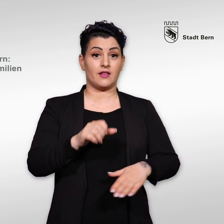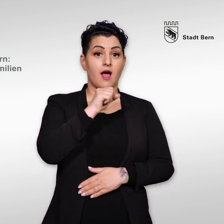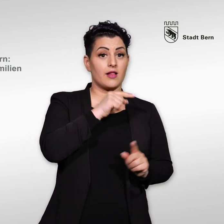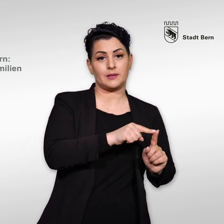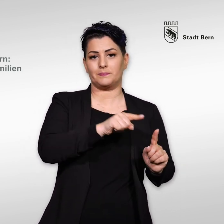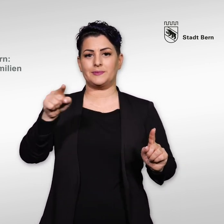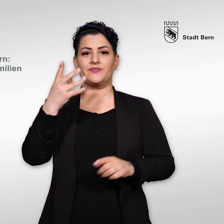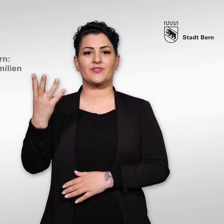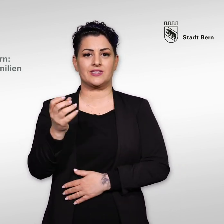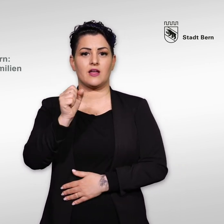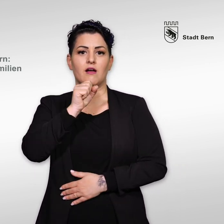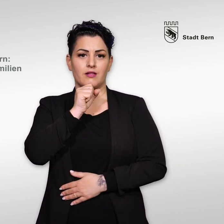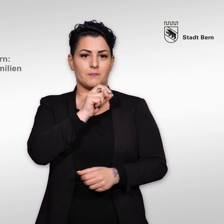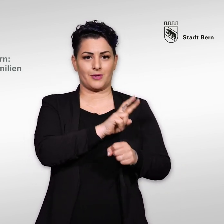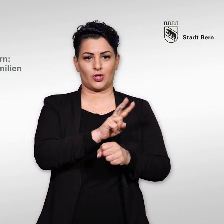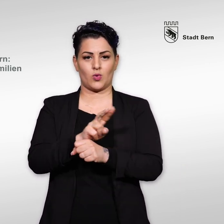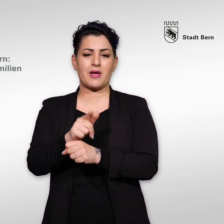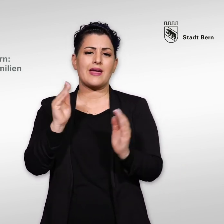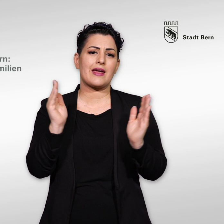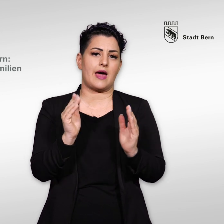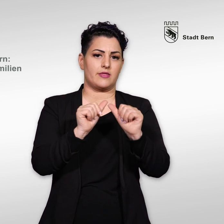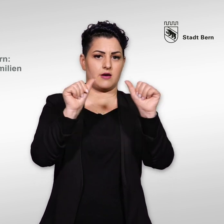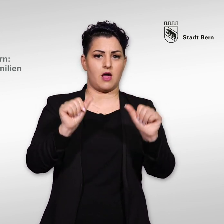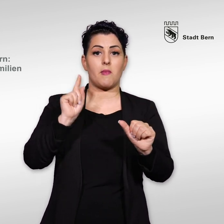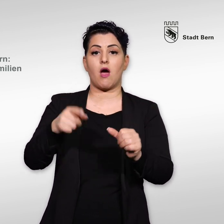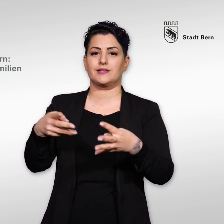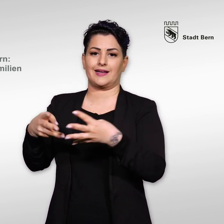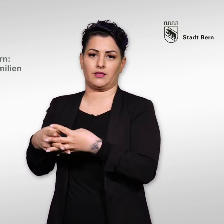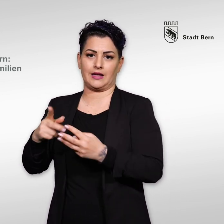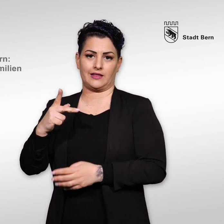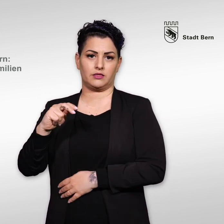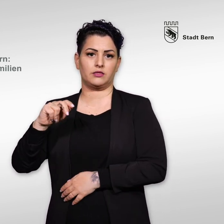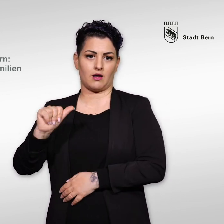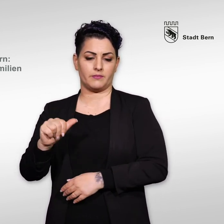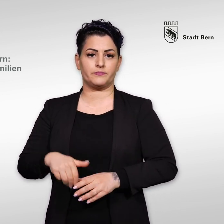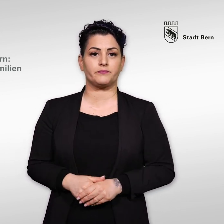Jahren eine Betreuung in kleinerem Rahmen als Kitas.